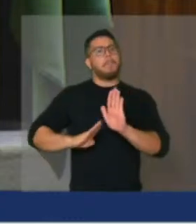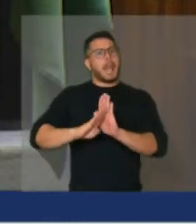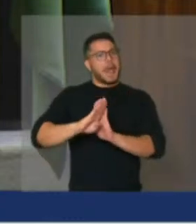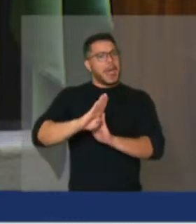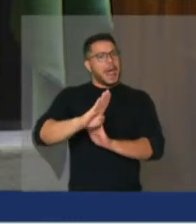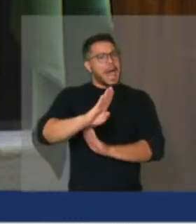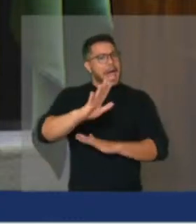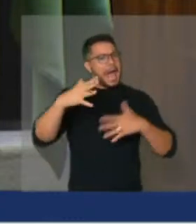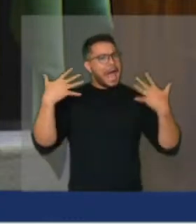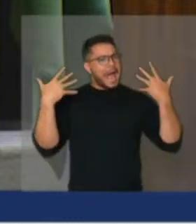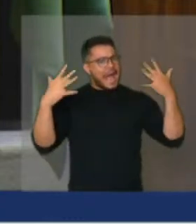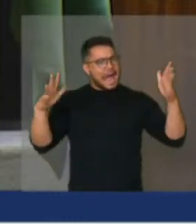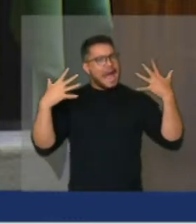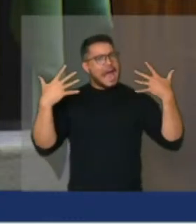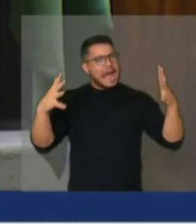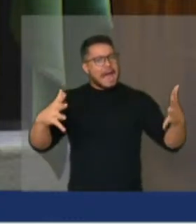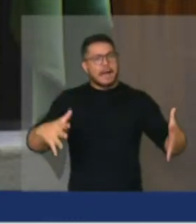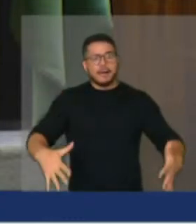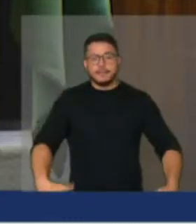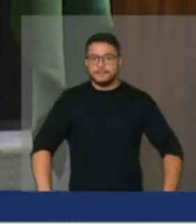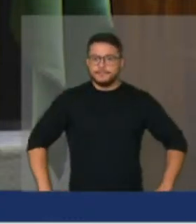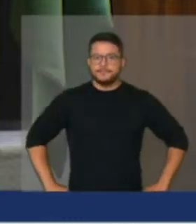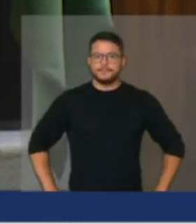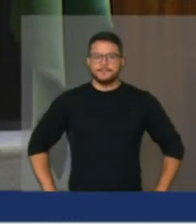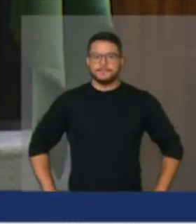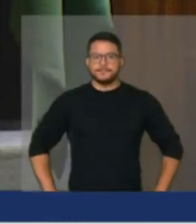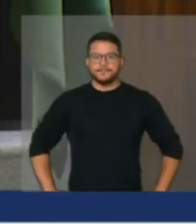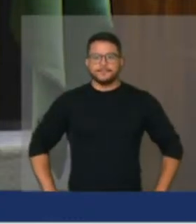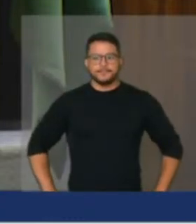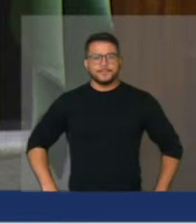FOGUETE DE SUCESSO , 14 MIL POR DIA EM MIL DIAS. ONTEM O DÓLAR SUBIU MAIS ATÉ POR